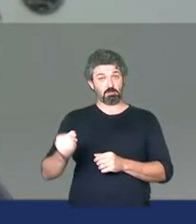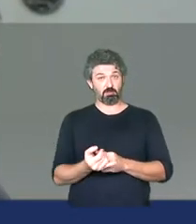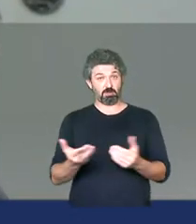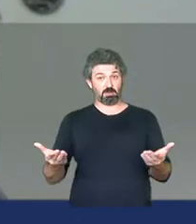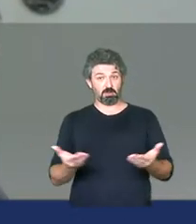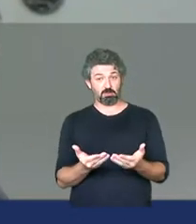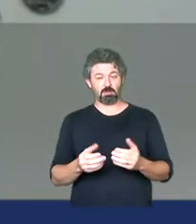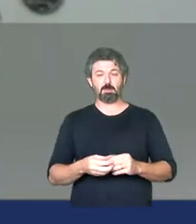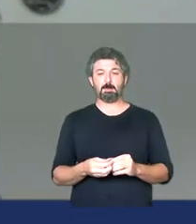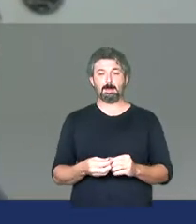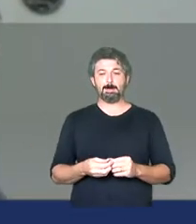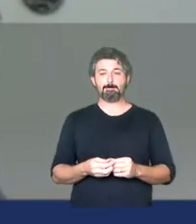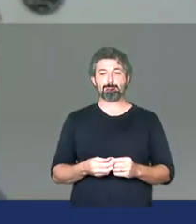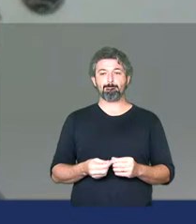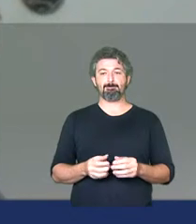DESSE PROJETO QUE É TÃO SIGNIFICATIVO. APROVEITAR,